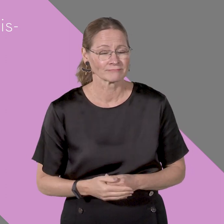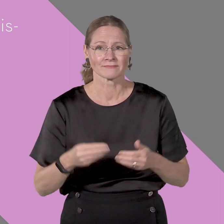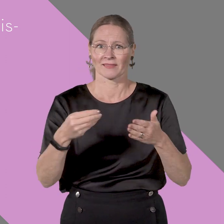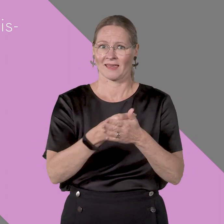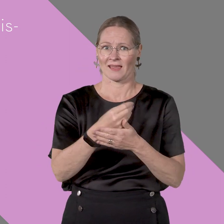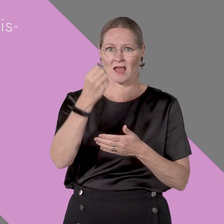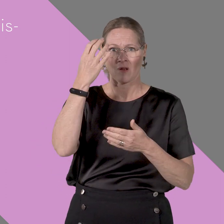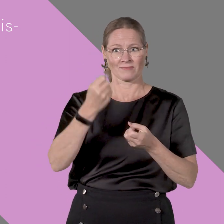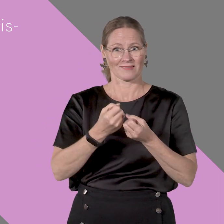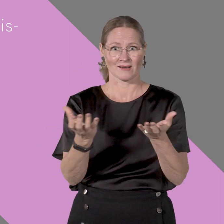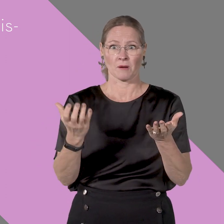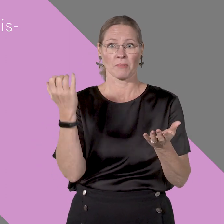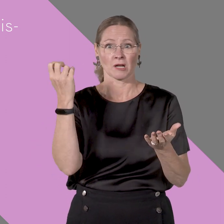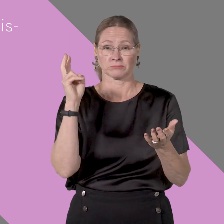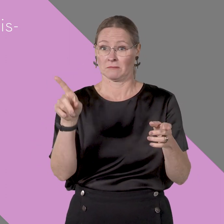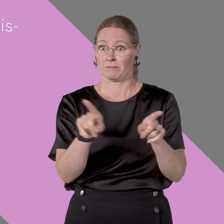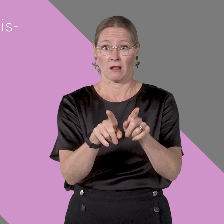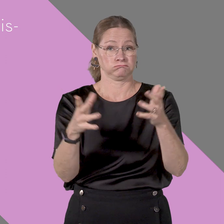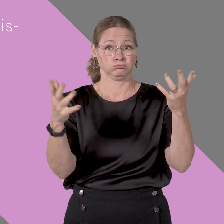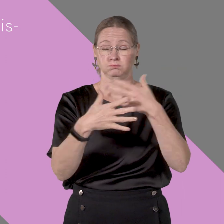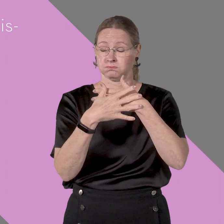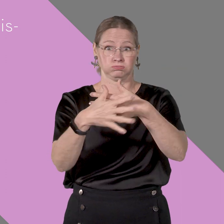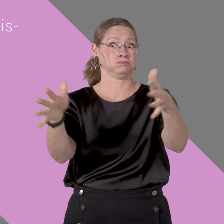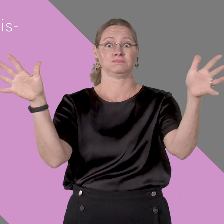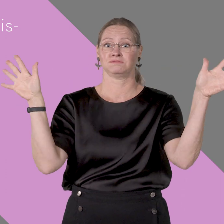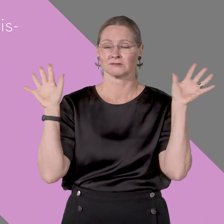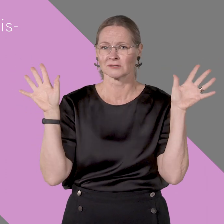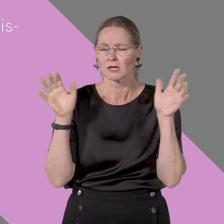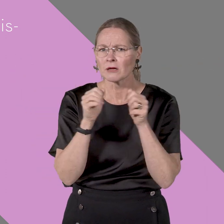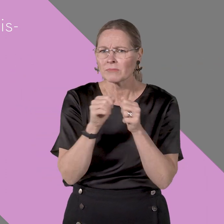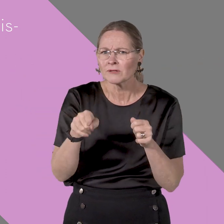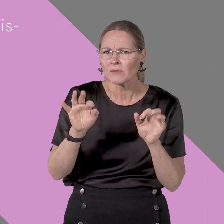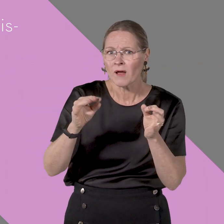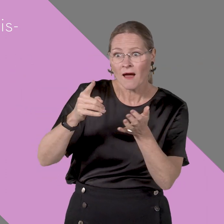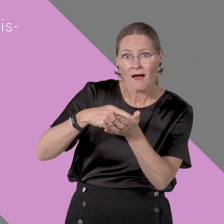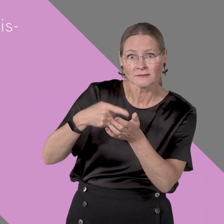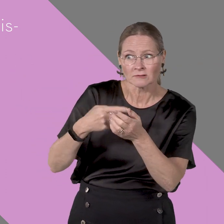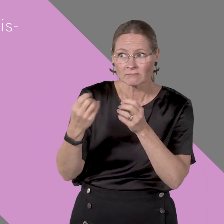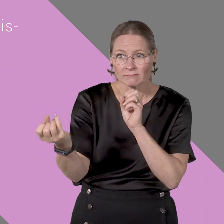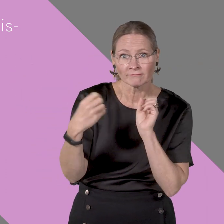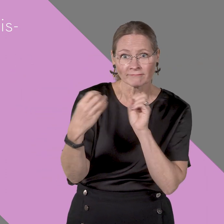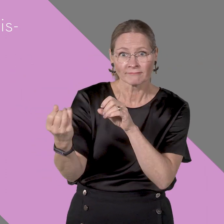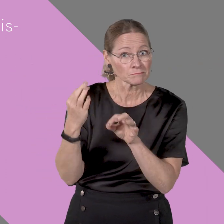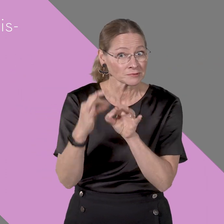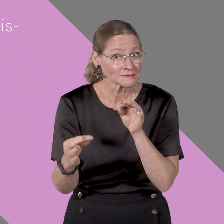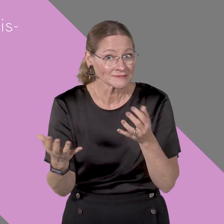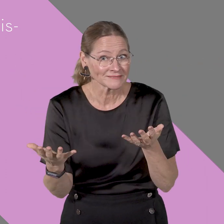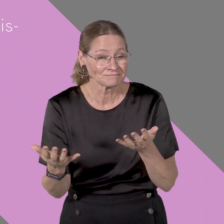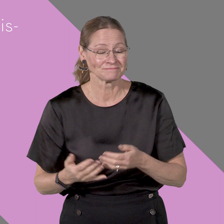Tekoälyn tarjoamat mahdollisuudet ovat lähes rajattomat, - mutta miten se suoriutuu haastattelusta?